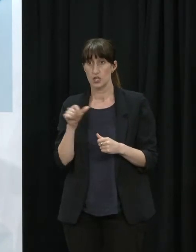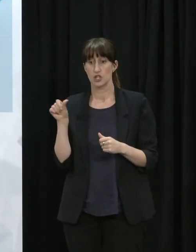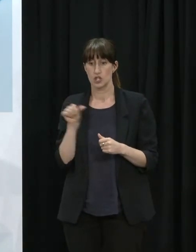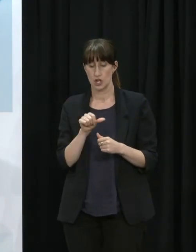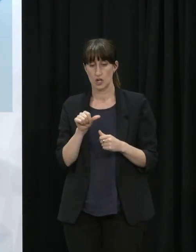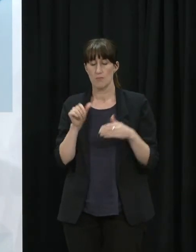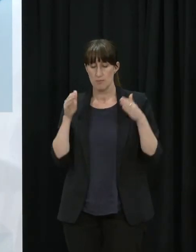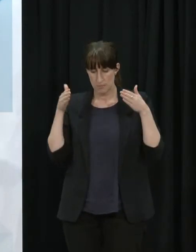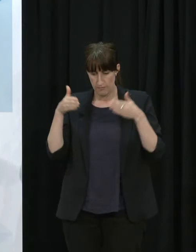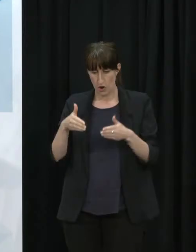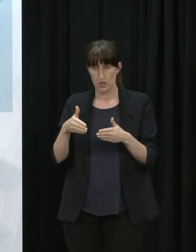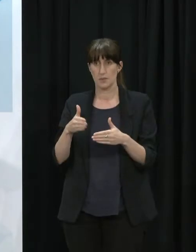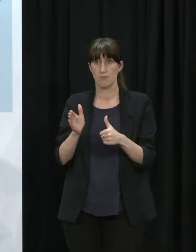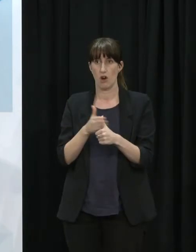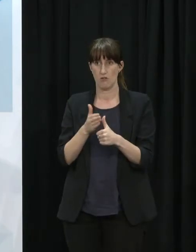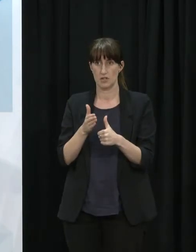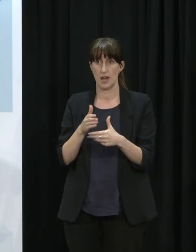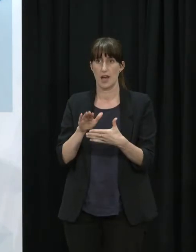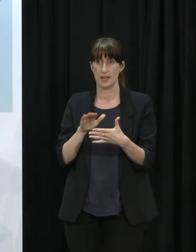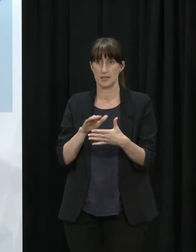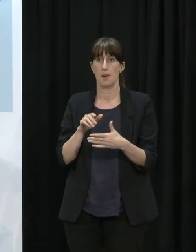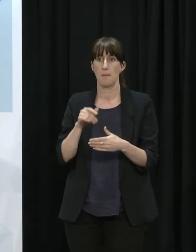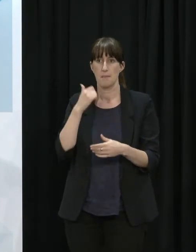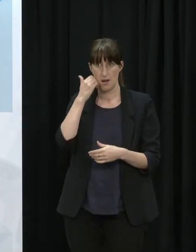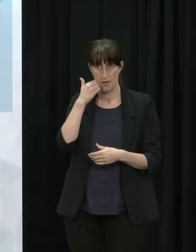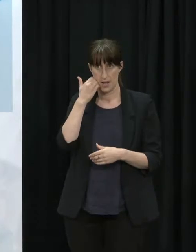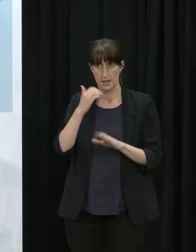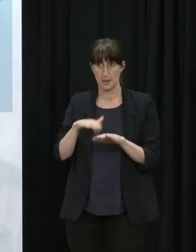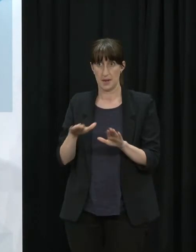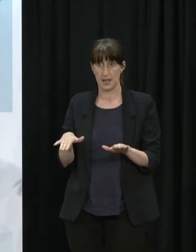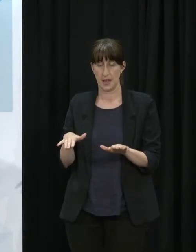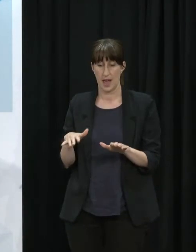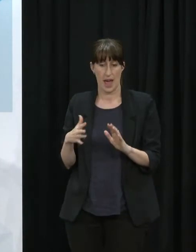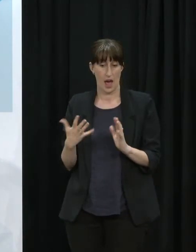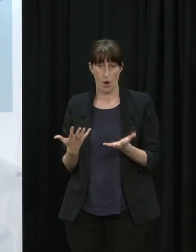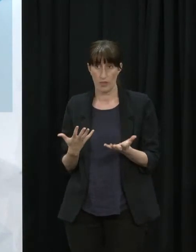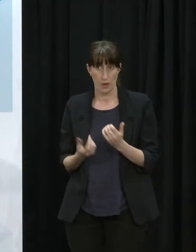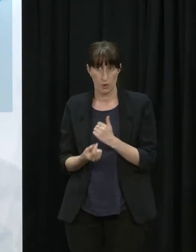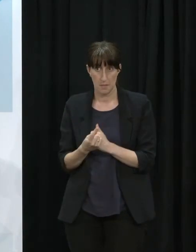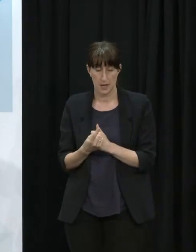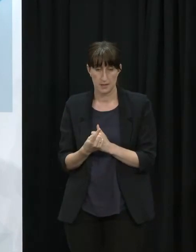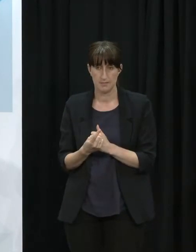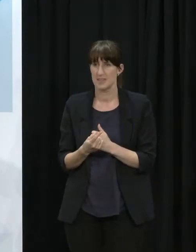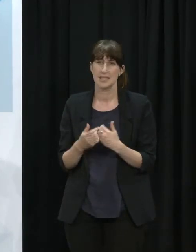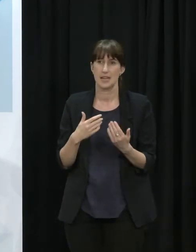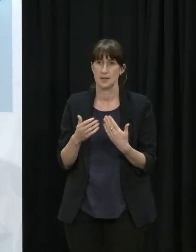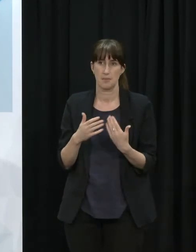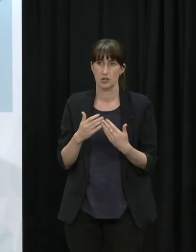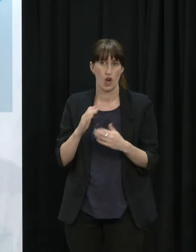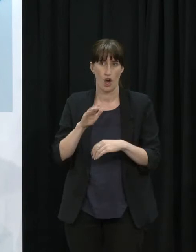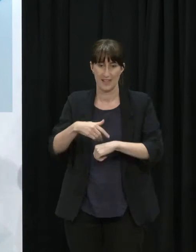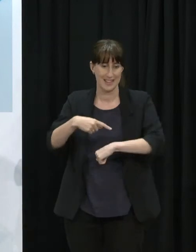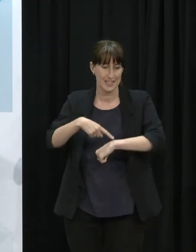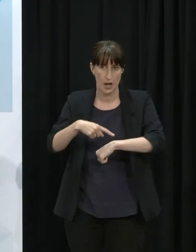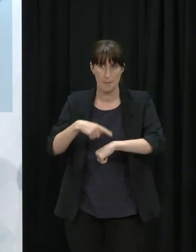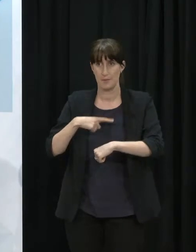Maori pediatrician, he iti noa te roopu o matou, kua hoatu e matou he tohutohu ki te Rp Tohutohu Hangarau COVID a kare e motuhake engari tino i roto i